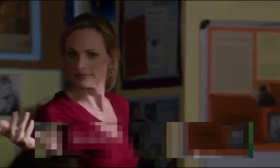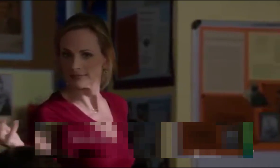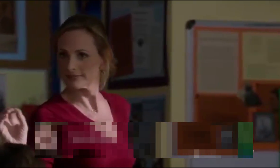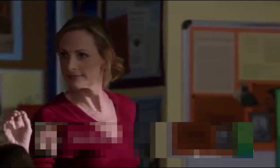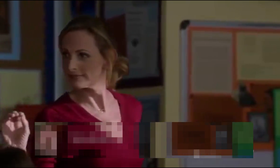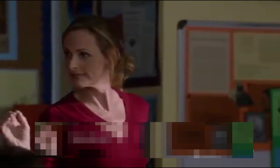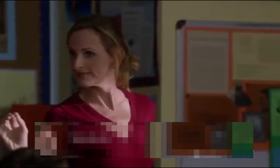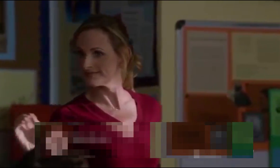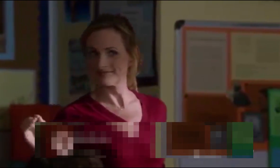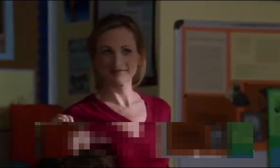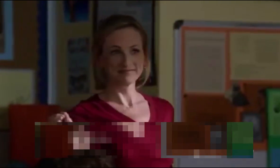Keiner von euch.